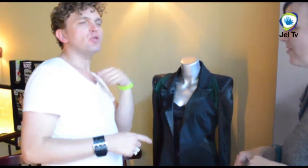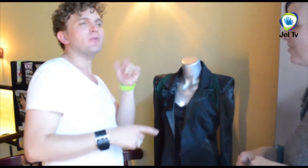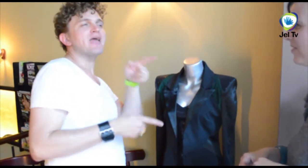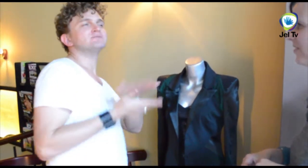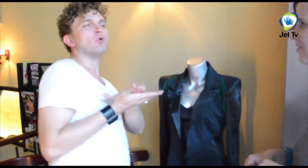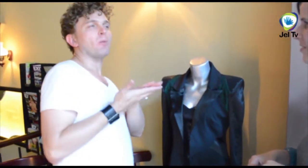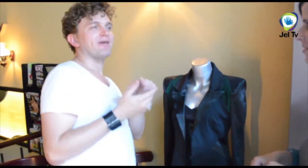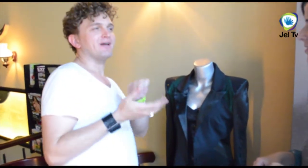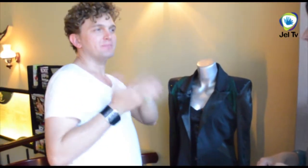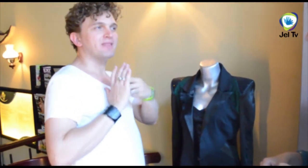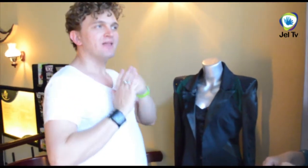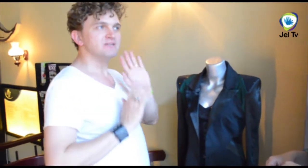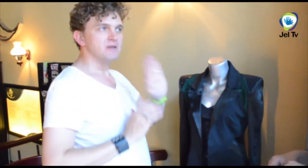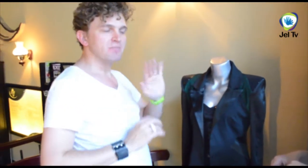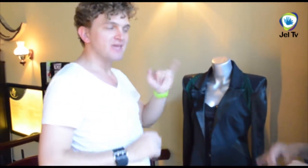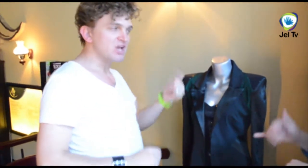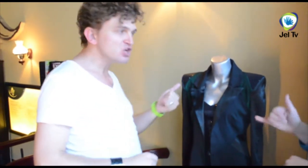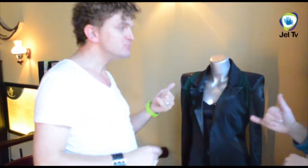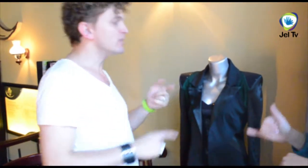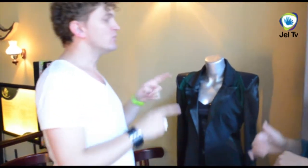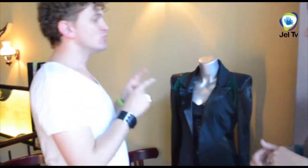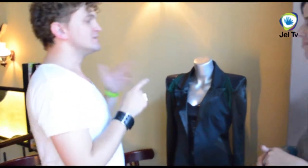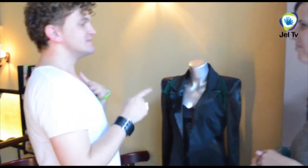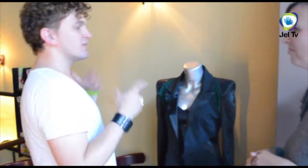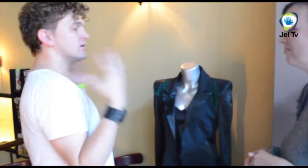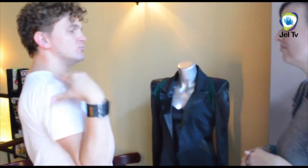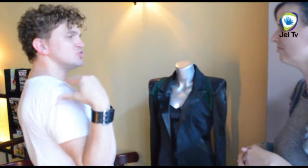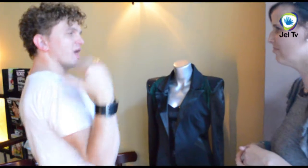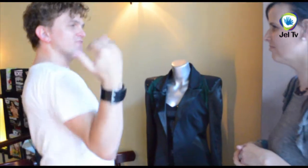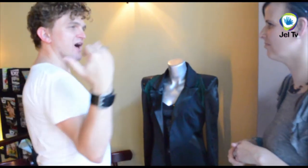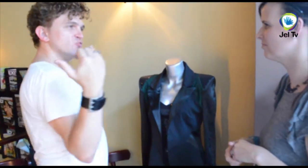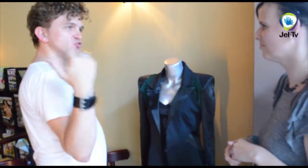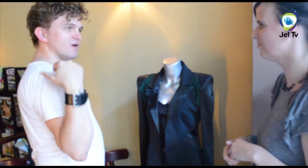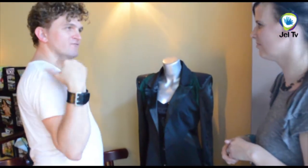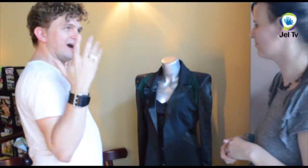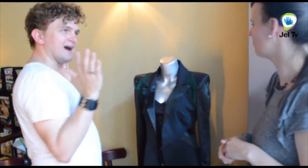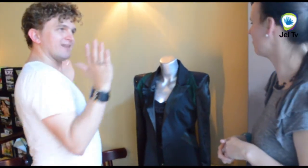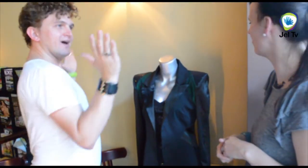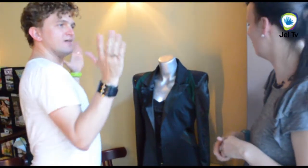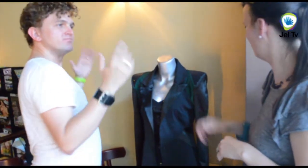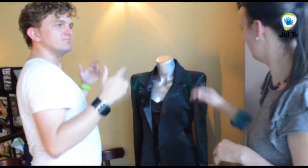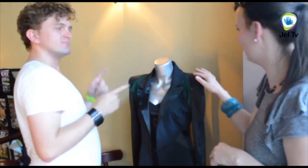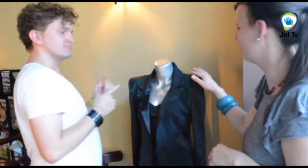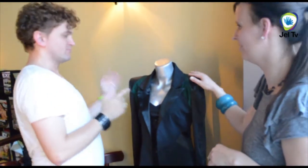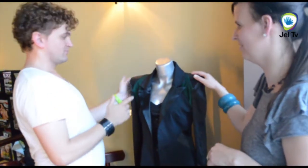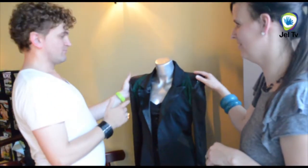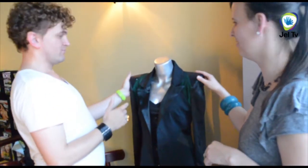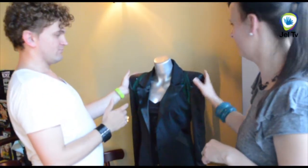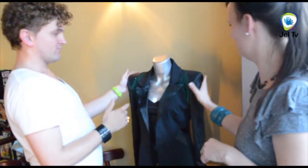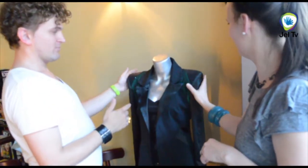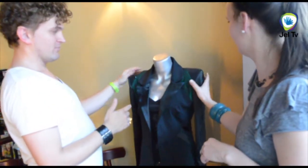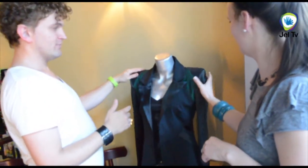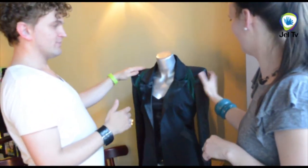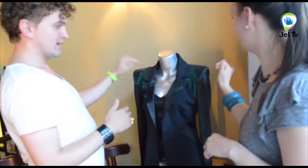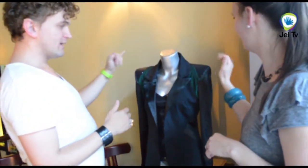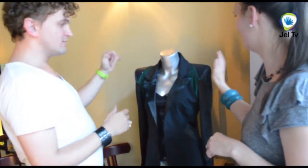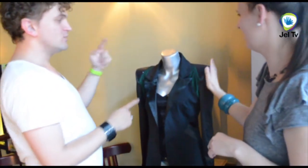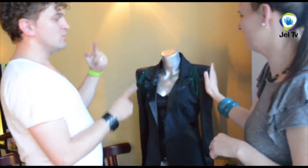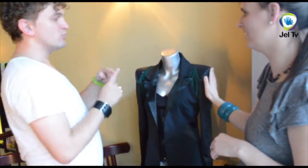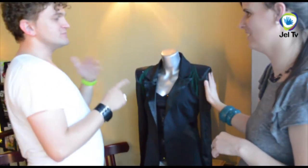Ez alapján terveztem neki is, és az erős vállát kell kiemelni.